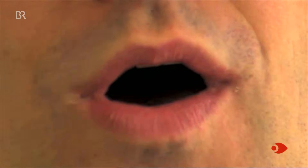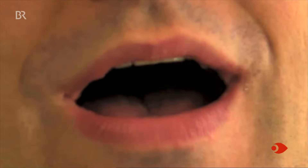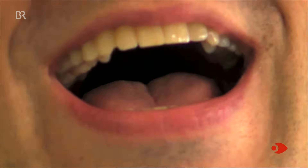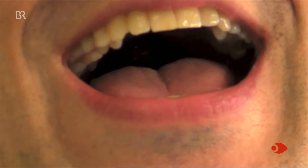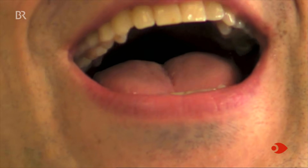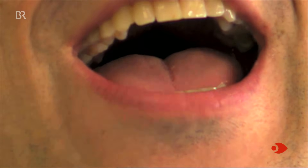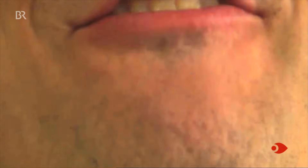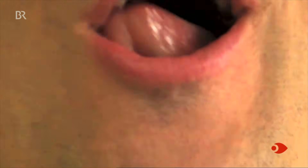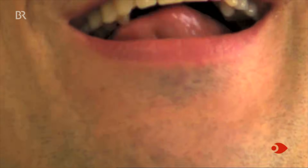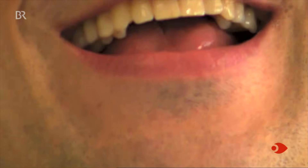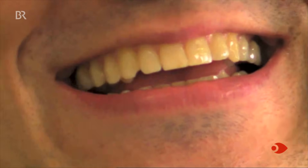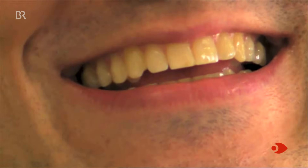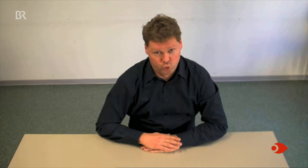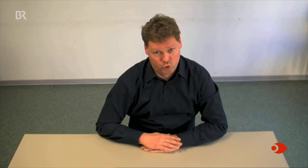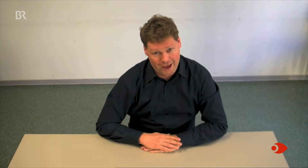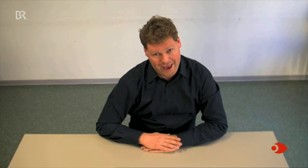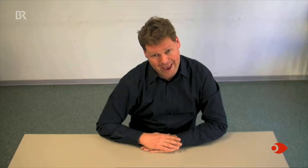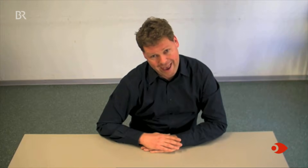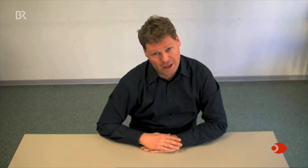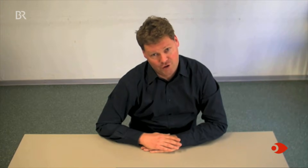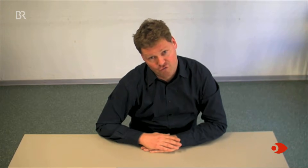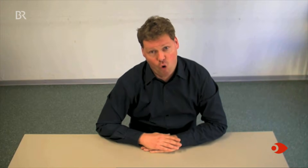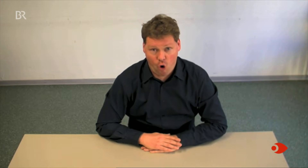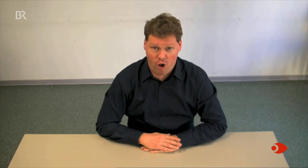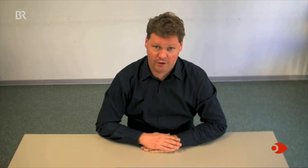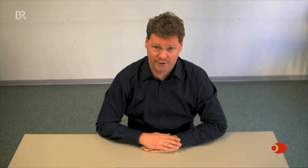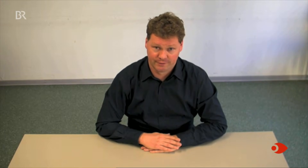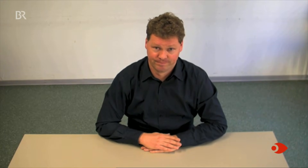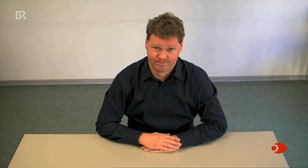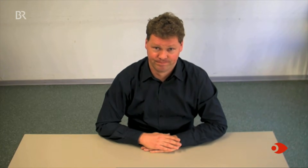... zu Erfolg.